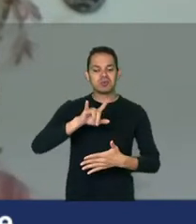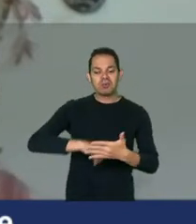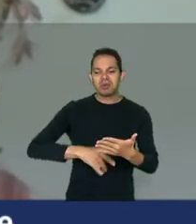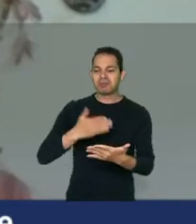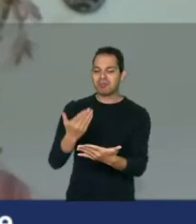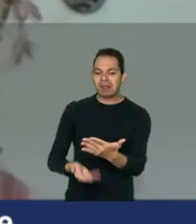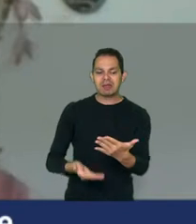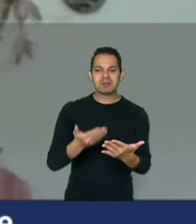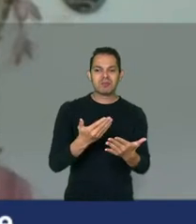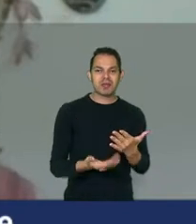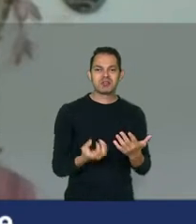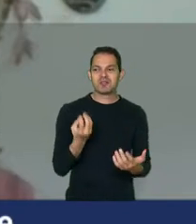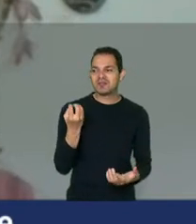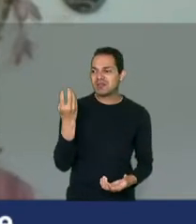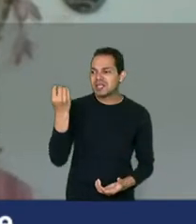EM COMUNIDADE INDÍGENA PERDER DOCUMENTOS QUANDO ESTÁ